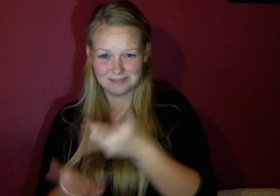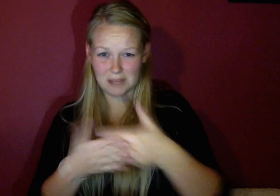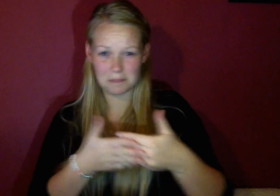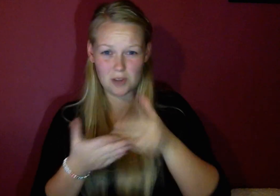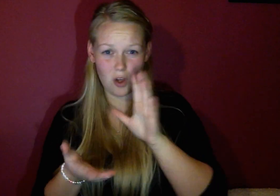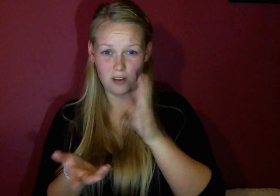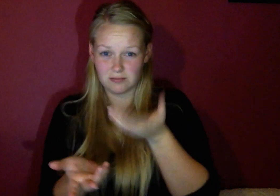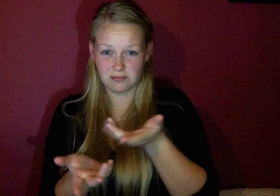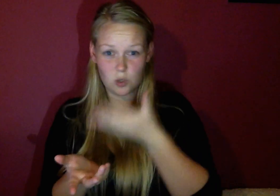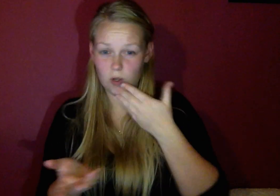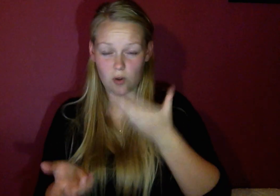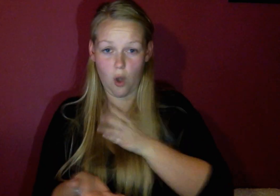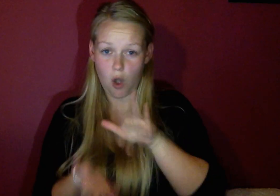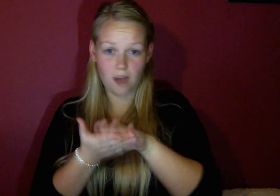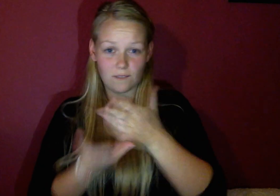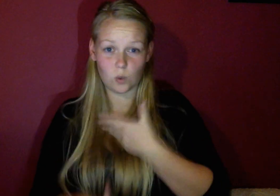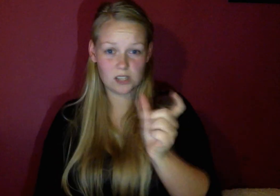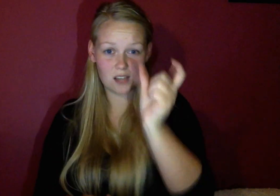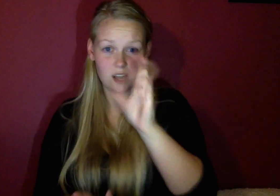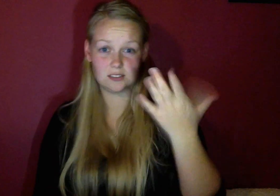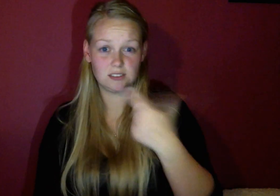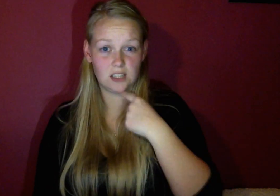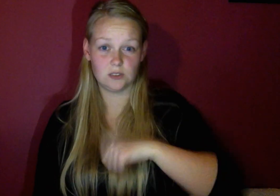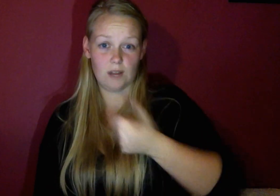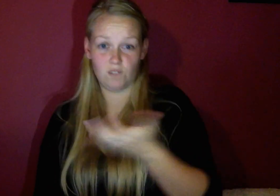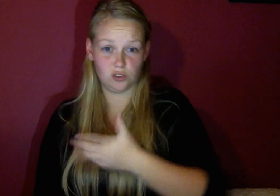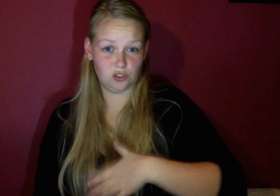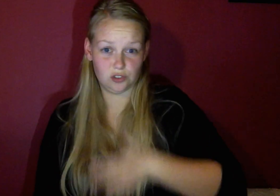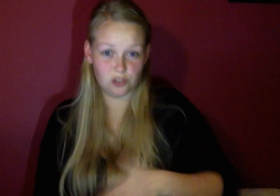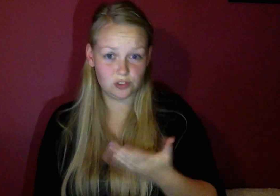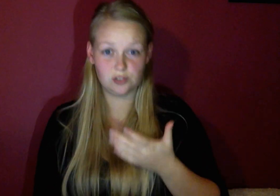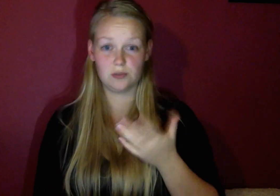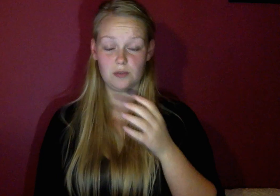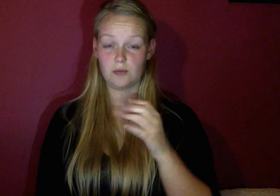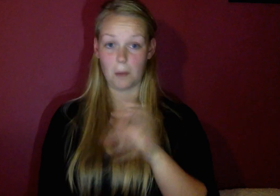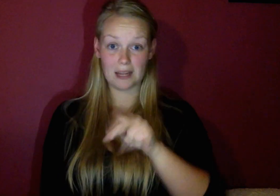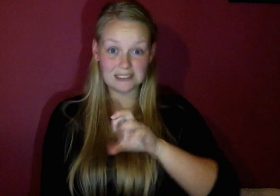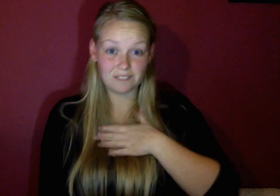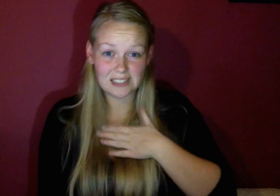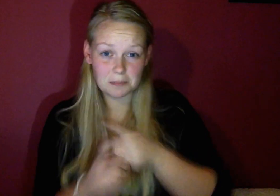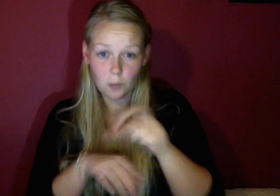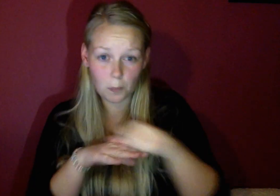Men de är ju bara bebisar? De har aldrig fått chansen att få säga själv vad de tycker, om de ens vill bli opererade.